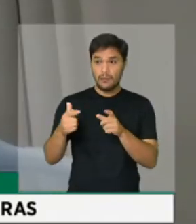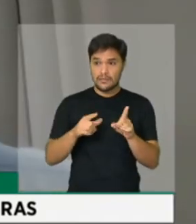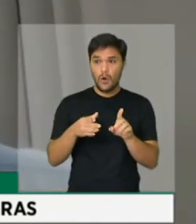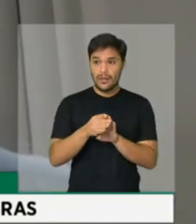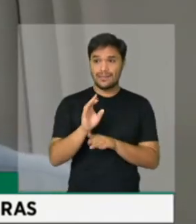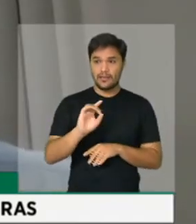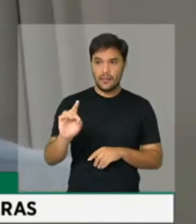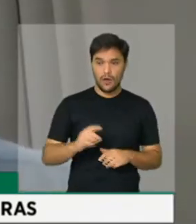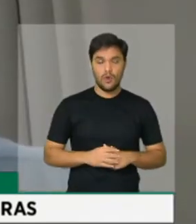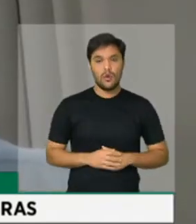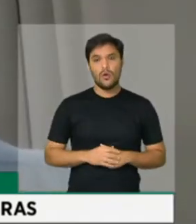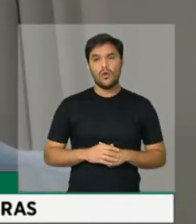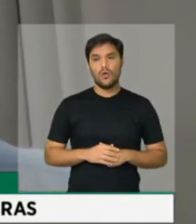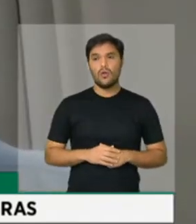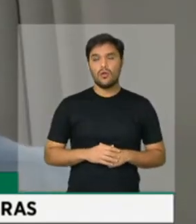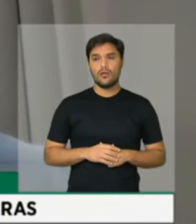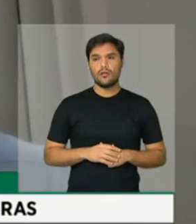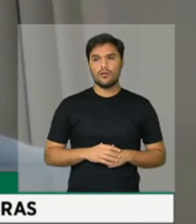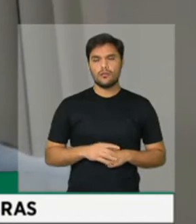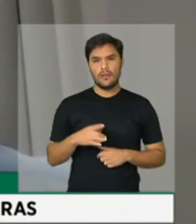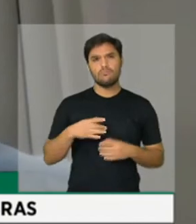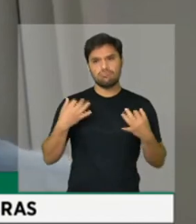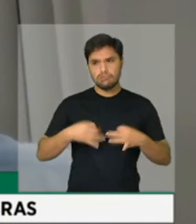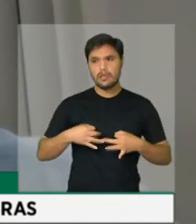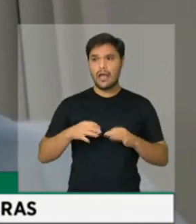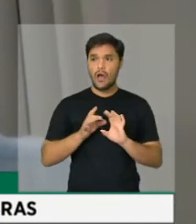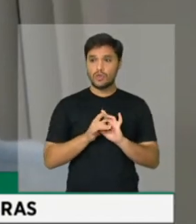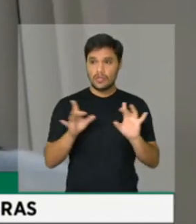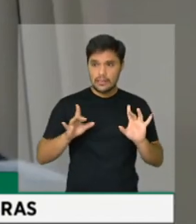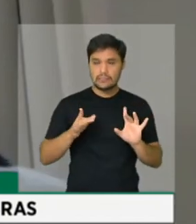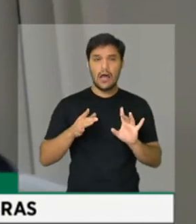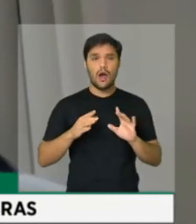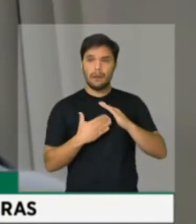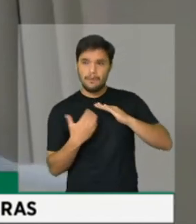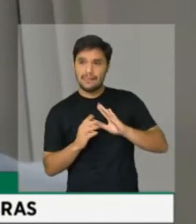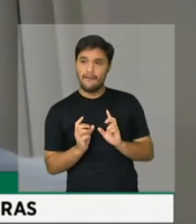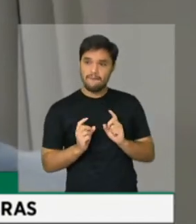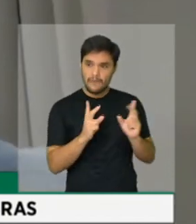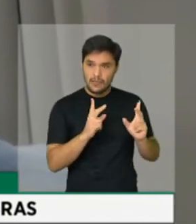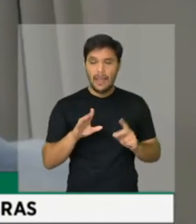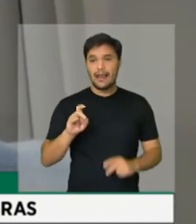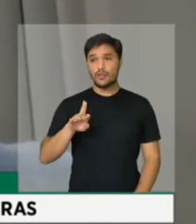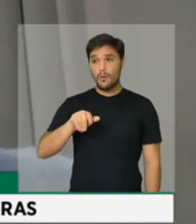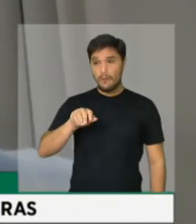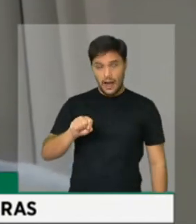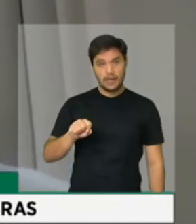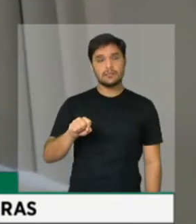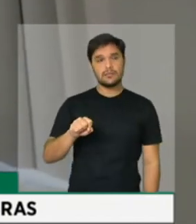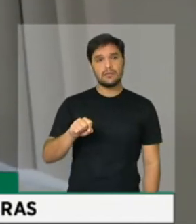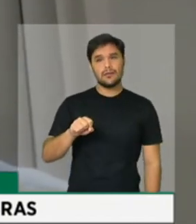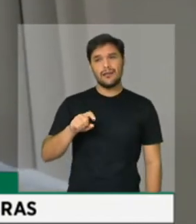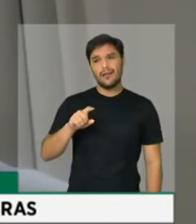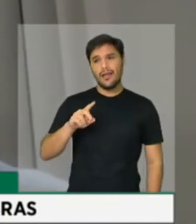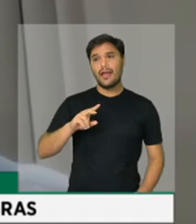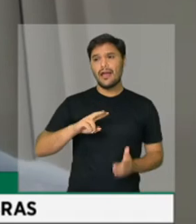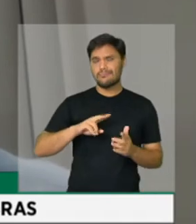IGUALDADE DE TRATAMENTO. -- [DEPUTADO]: MAIORIA SIM, SENHOR PRESIDENTE. -- [DEPUTADO]: COMO ORIENTA A OPOSIÇÃO? -- [DEPUTADO]: SENHOR